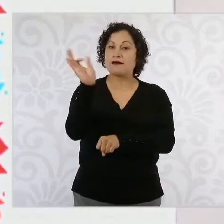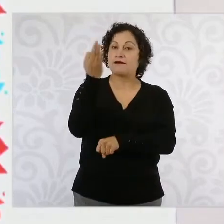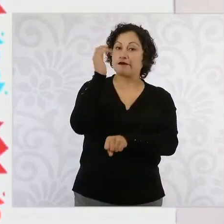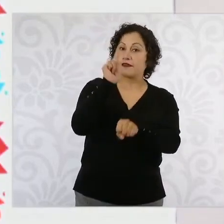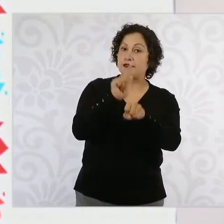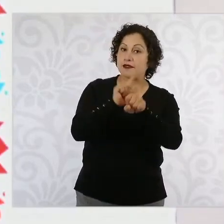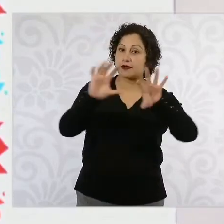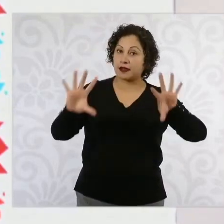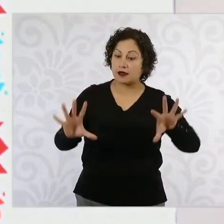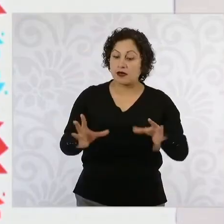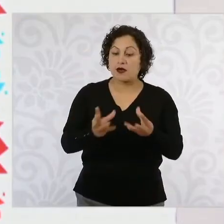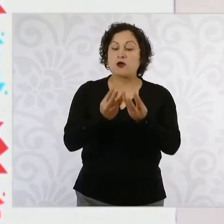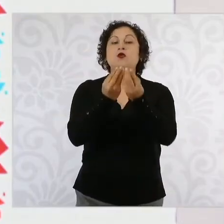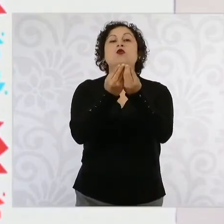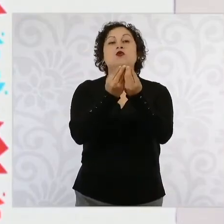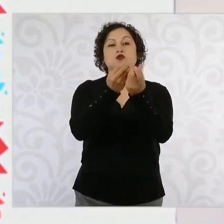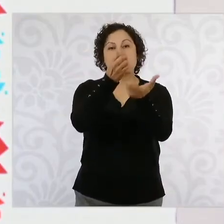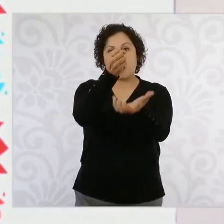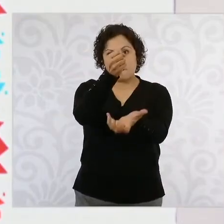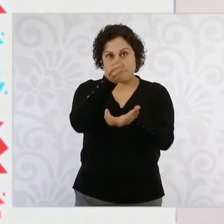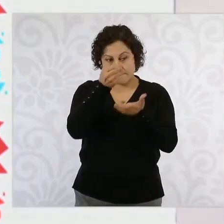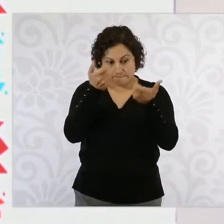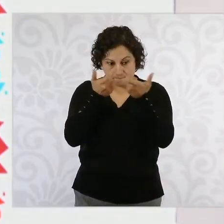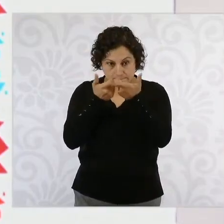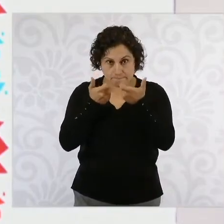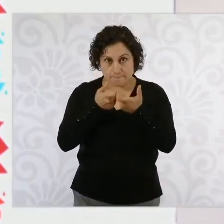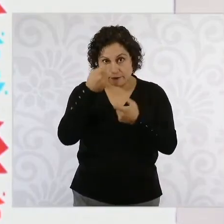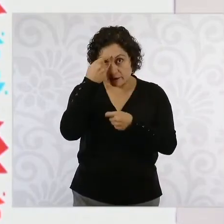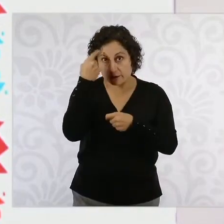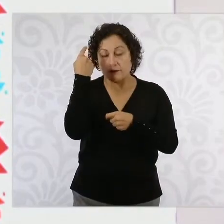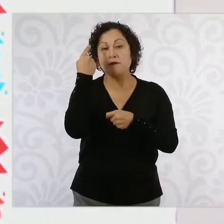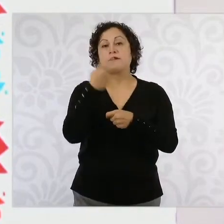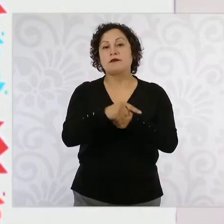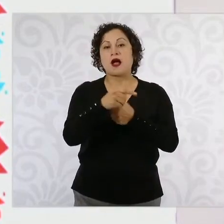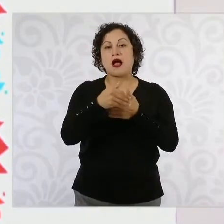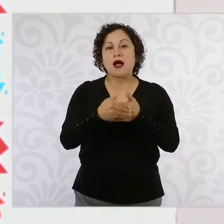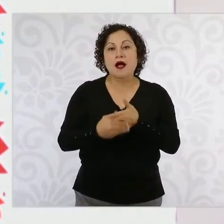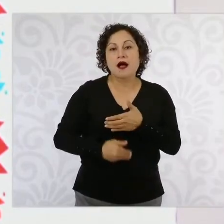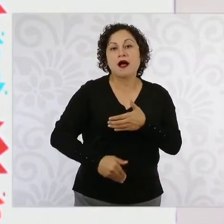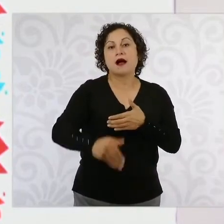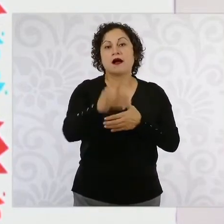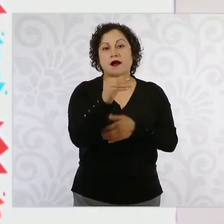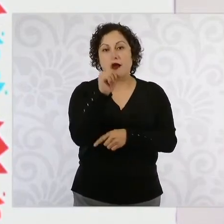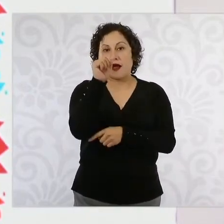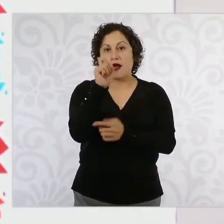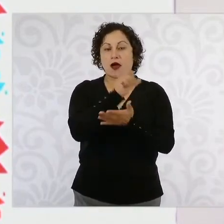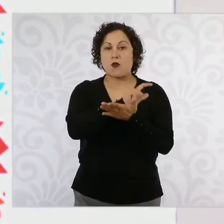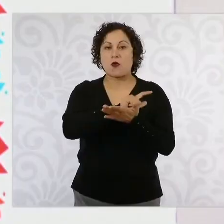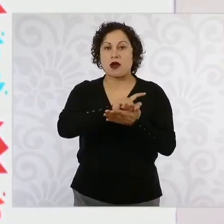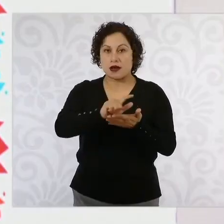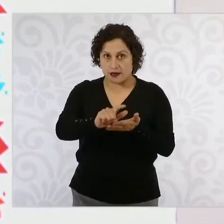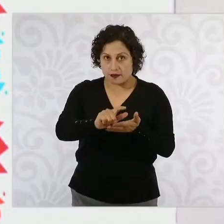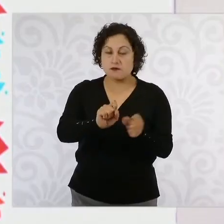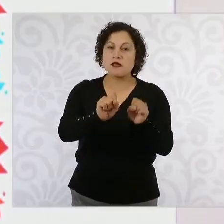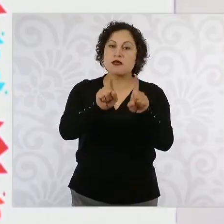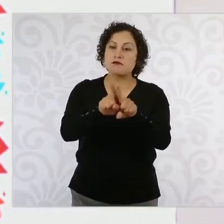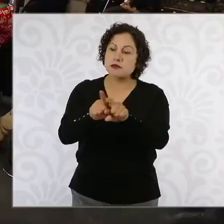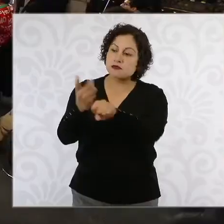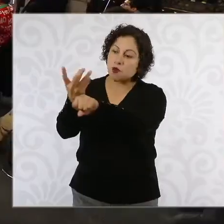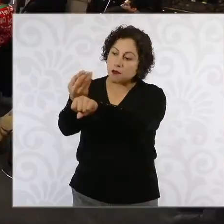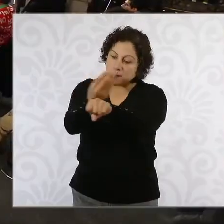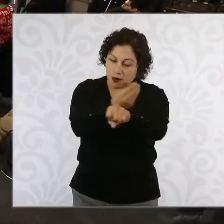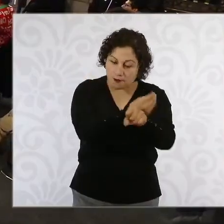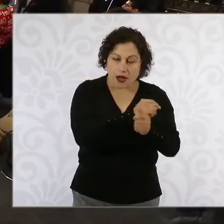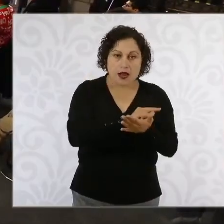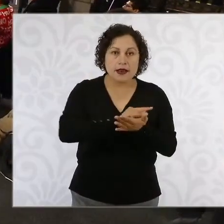programa de largo plazo para poder invertir en agua potable y saneamiento en todo el país e